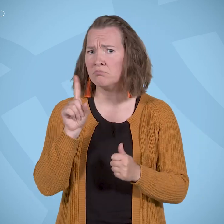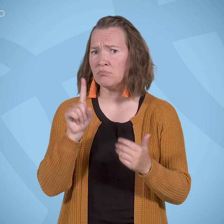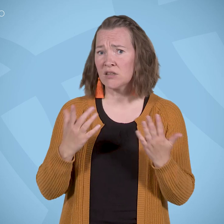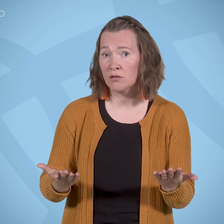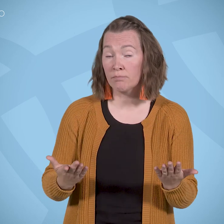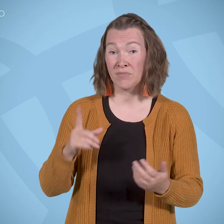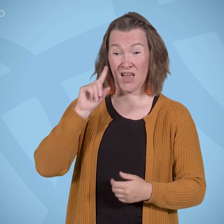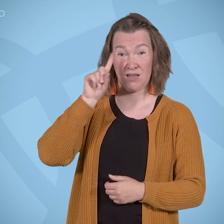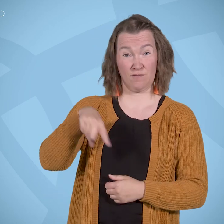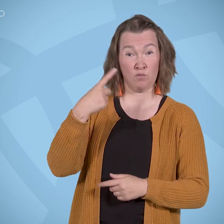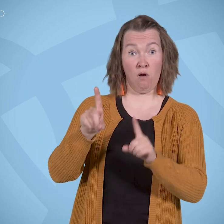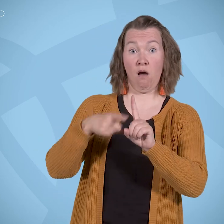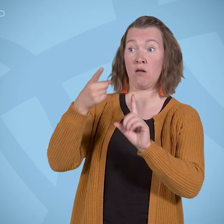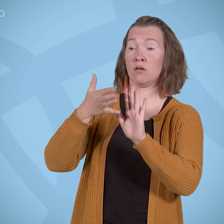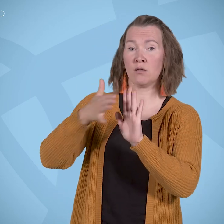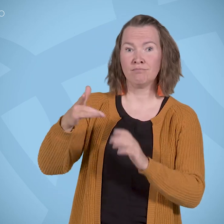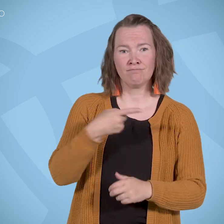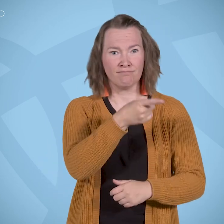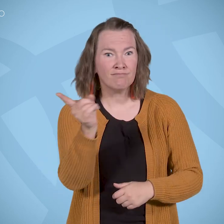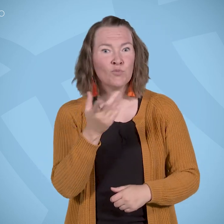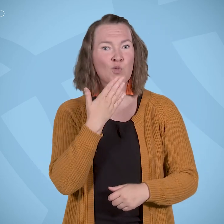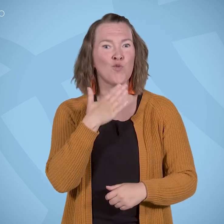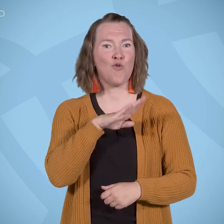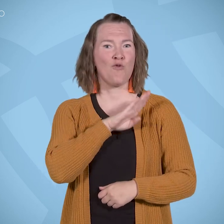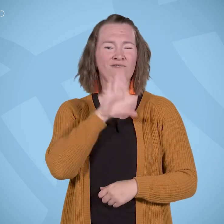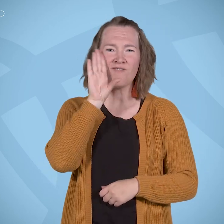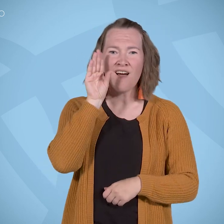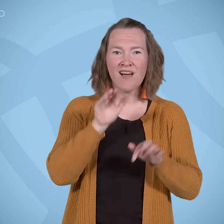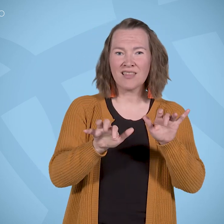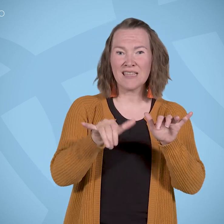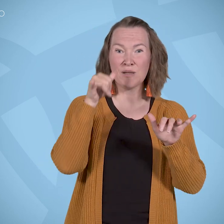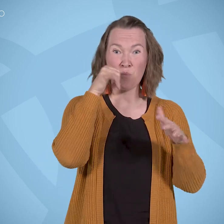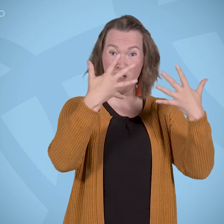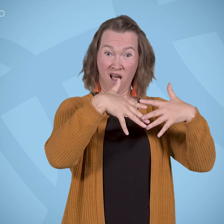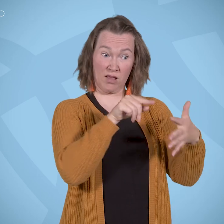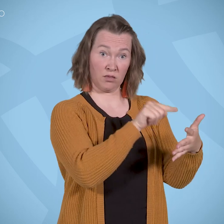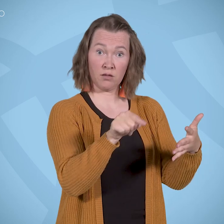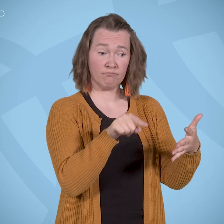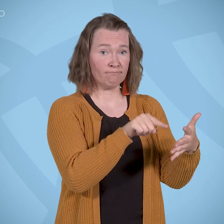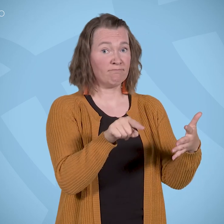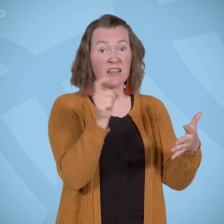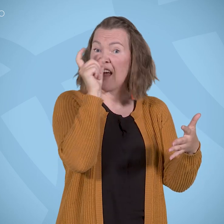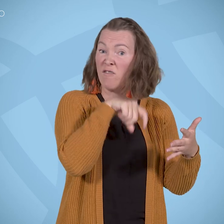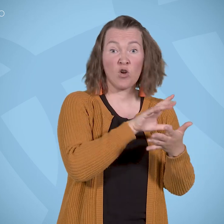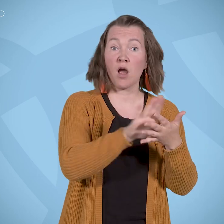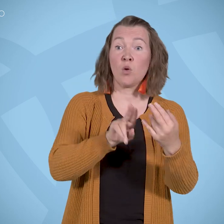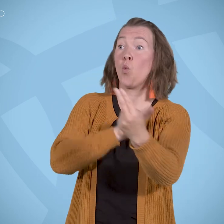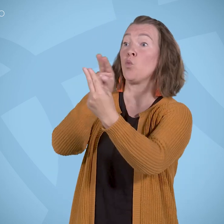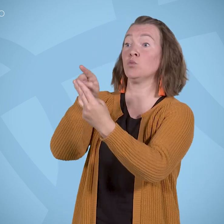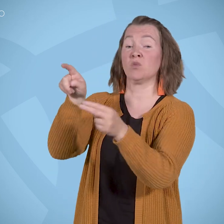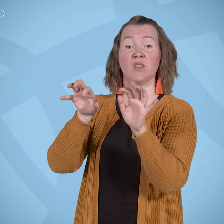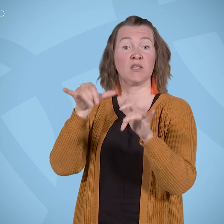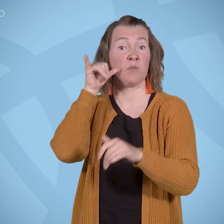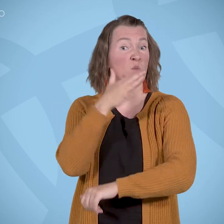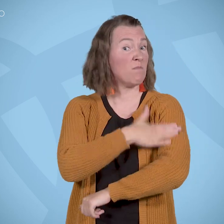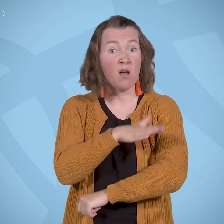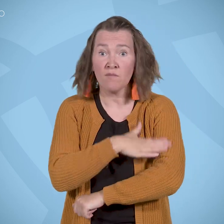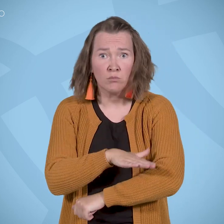Ensi vuonna vanhoilla tekstipuhelinlaitteilla ei voi enää ottaa yhteyttä tekstipuhelupalveluun, -